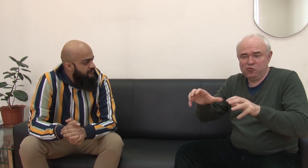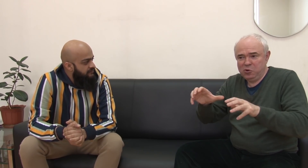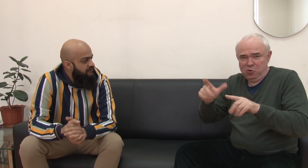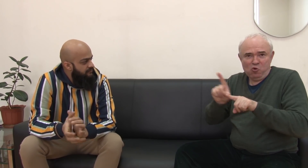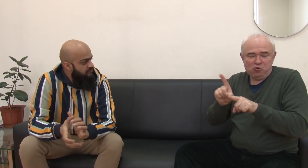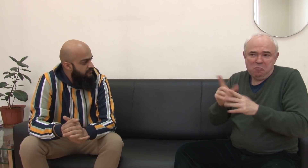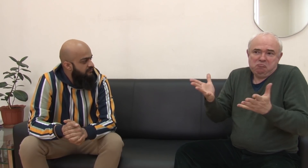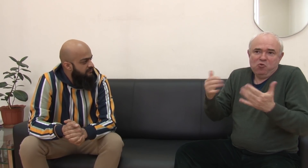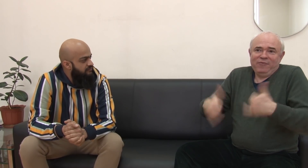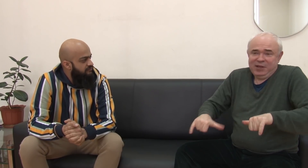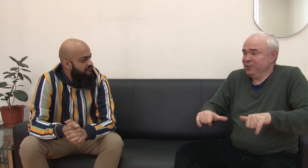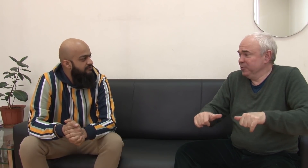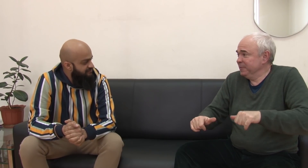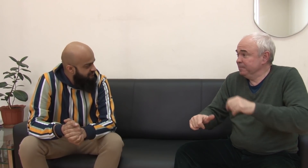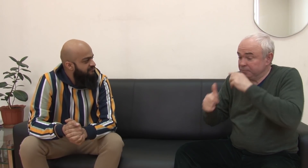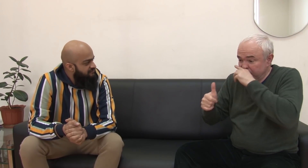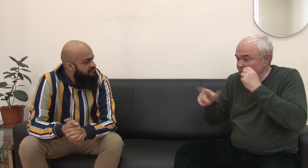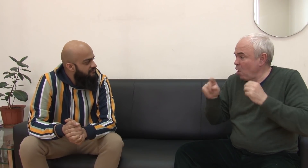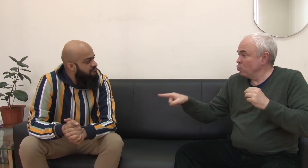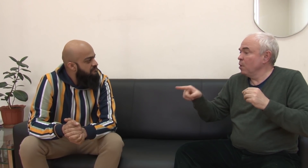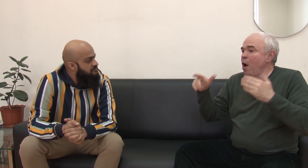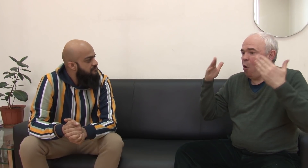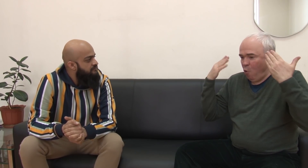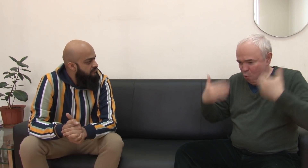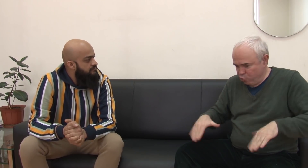это тоже удивительно!